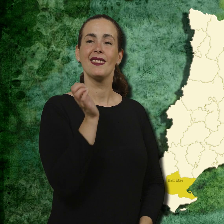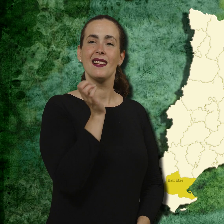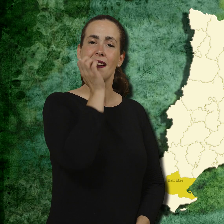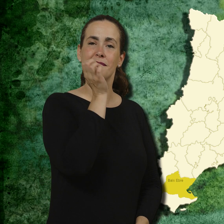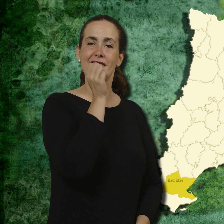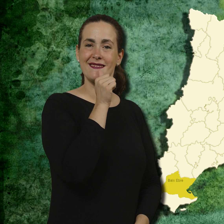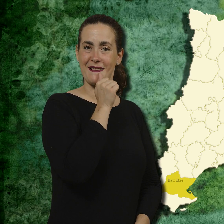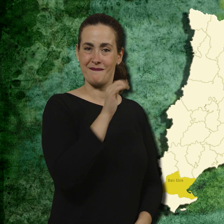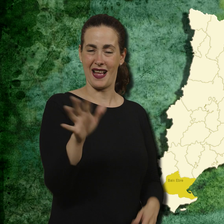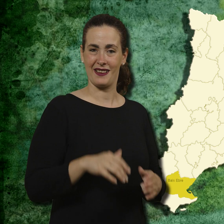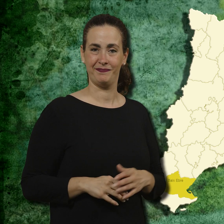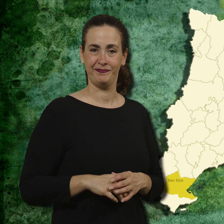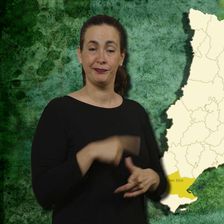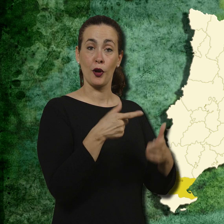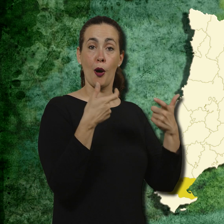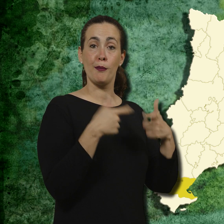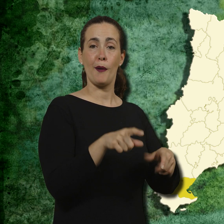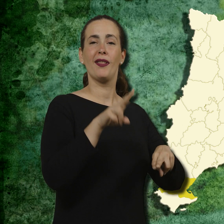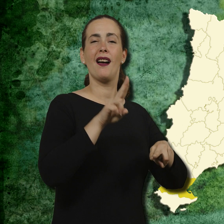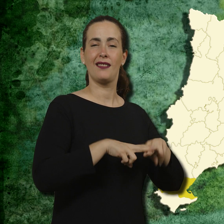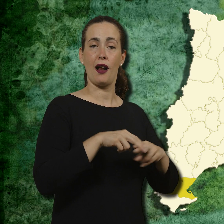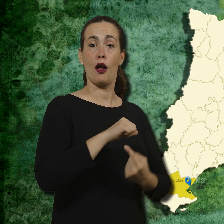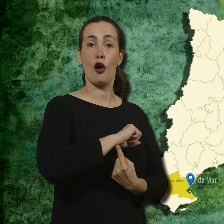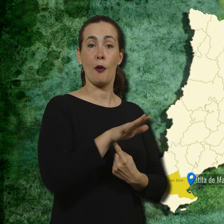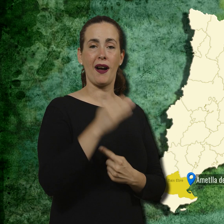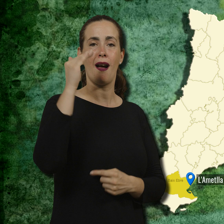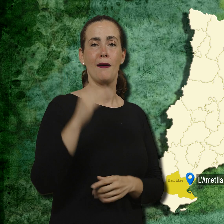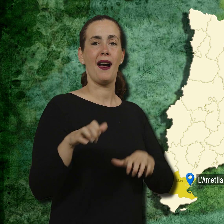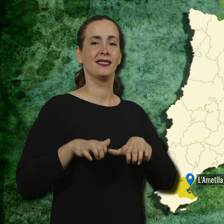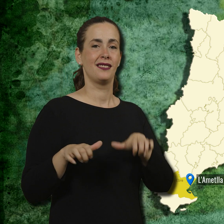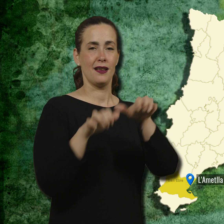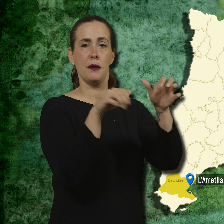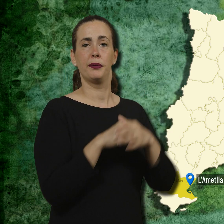L'AMETLLA DE MAR Província de Tarragona. Comarca: Baix Ebre.